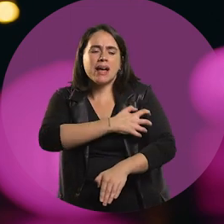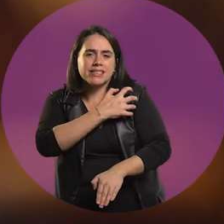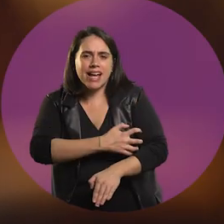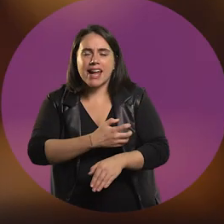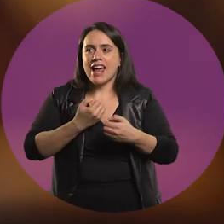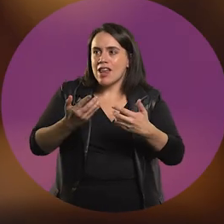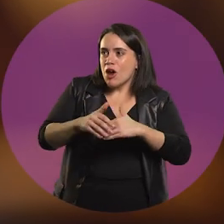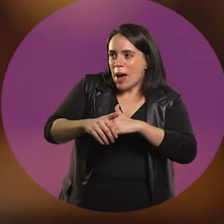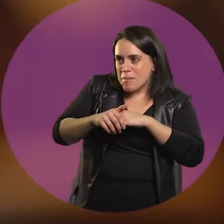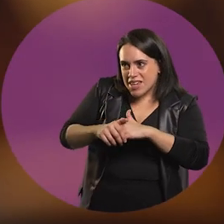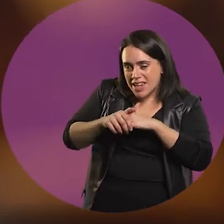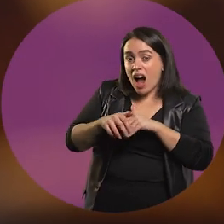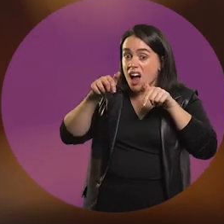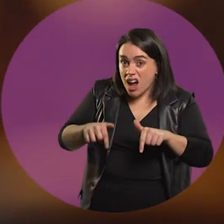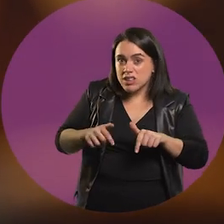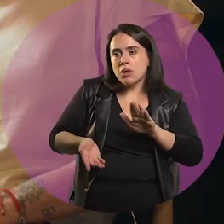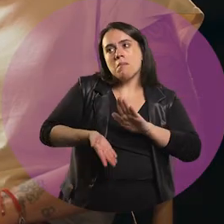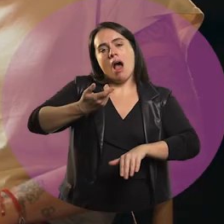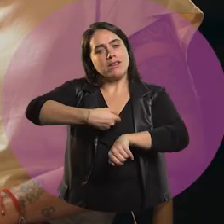Sobre todo si es una torta de manzana que le hago a una amiga.